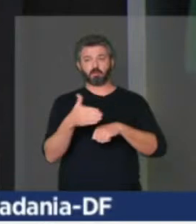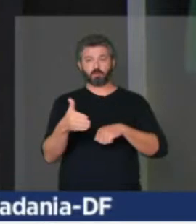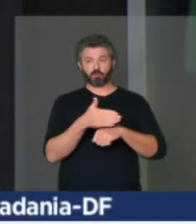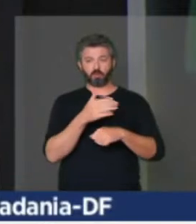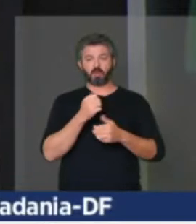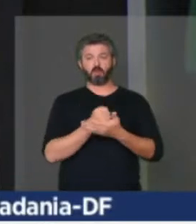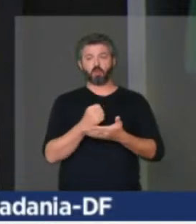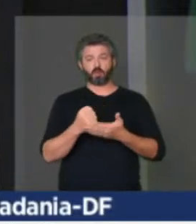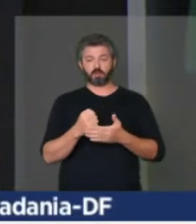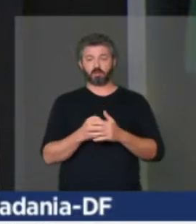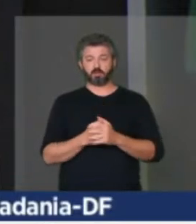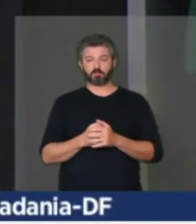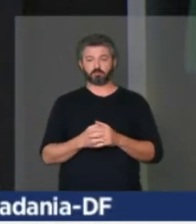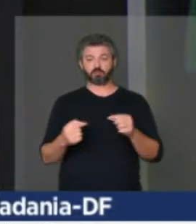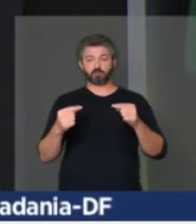DA MANUTENÇÃO DO EMPREGO. E NA RENDA. INSTITUÍDO PELA